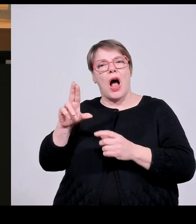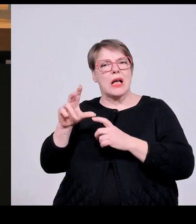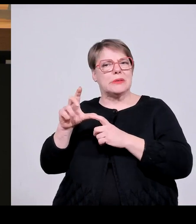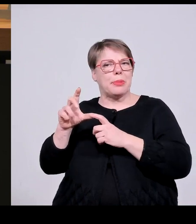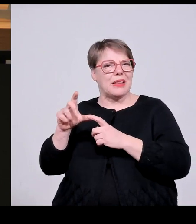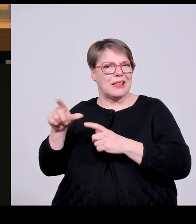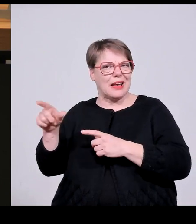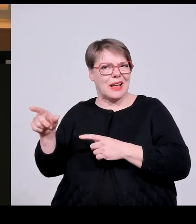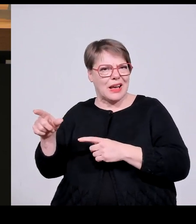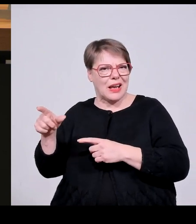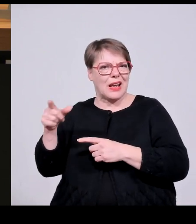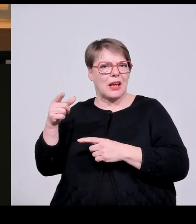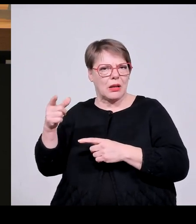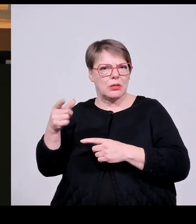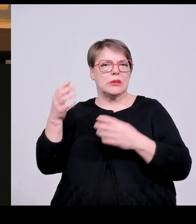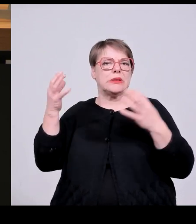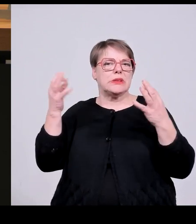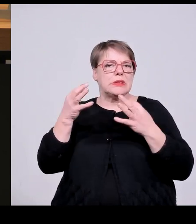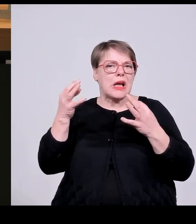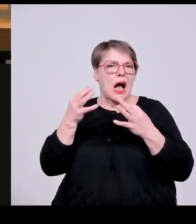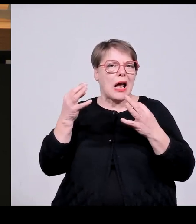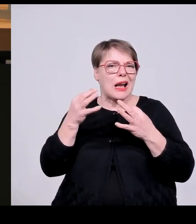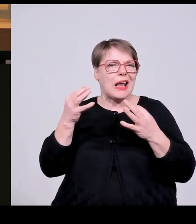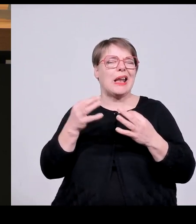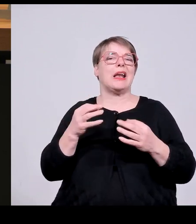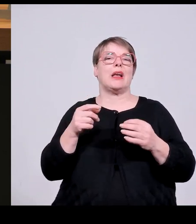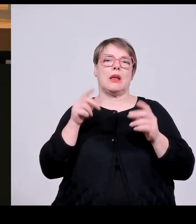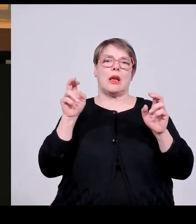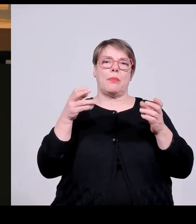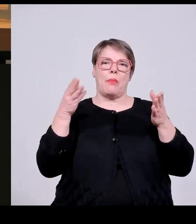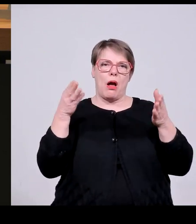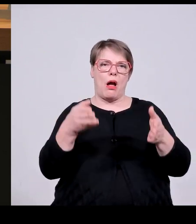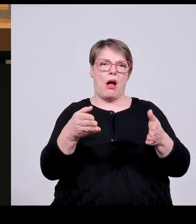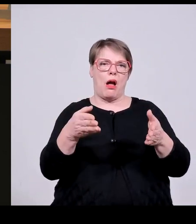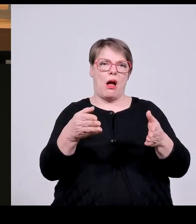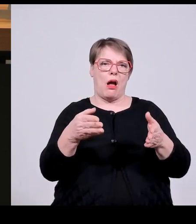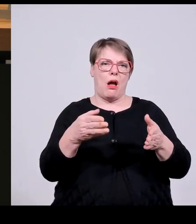Fachleute einzuholen. Dieser Koalitionsantrag steht heute auf der Tagesordnung.